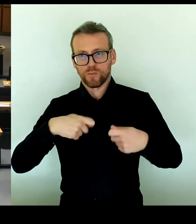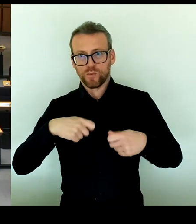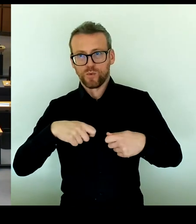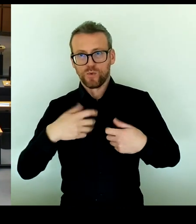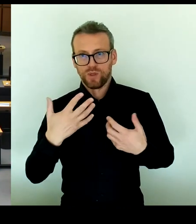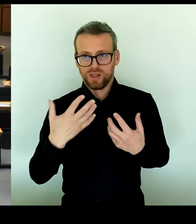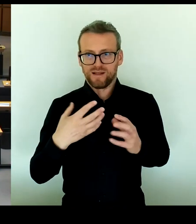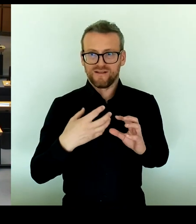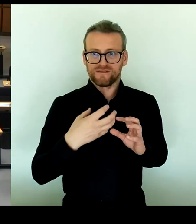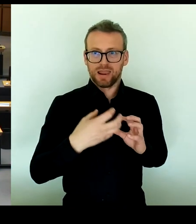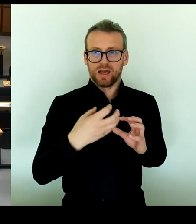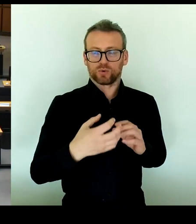Ich würde mir eins wünschen, weil